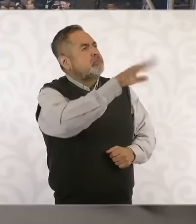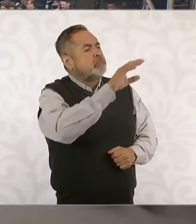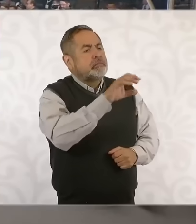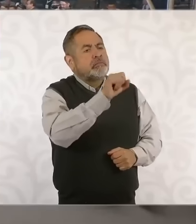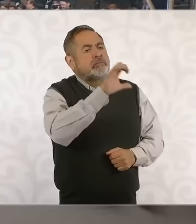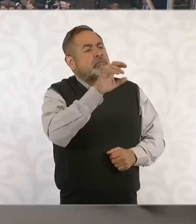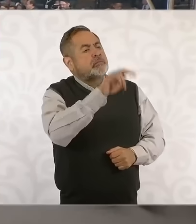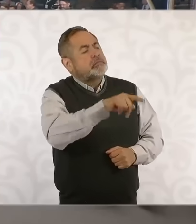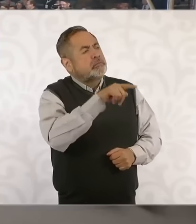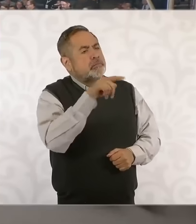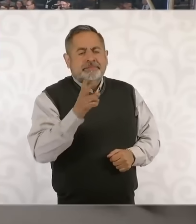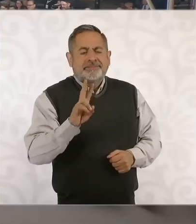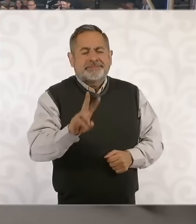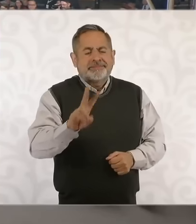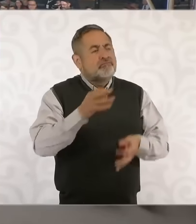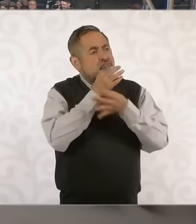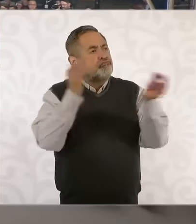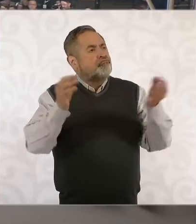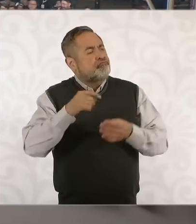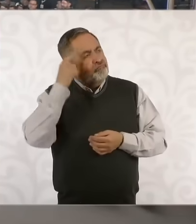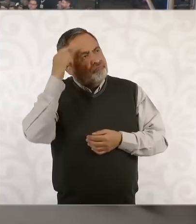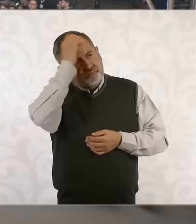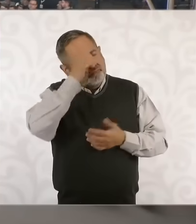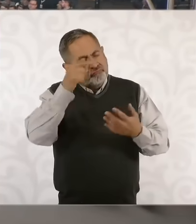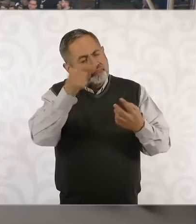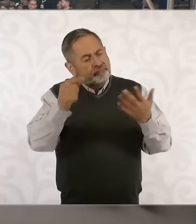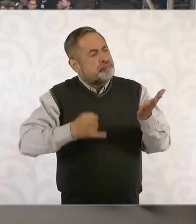conocer sus opiniones sobre los aranceles impuestos por el presidente Donald Trump,